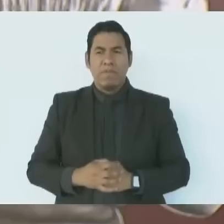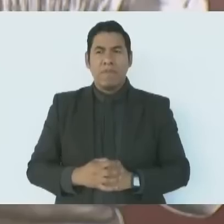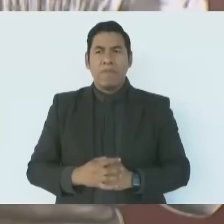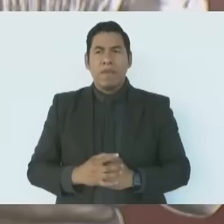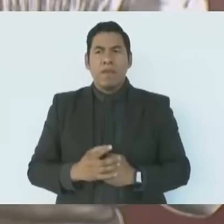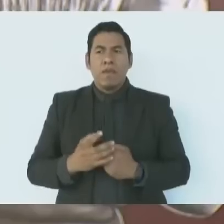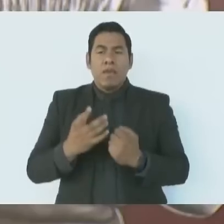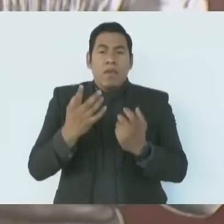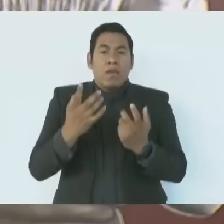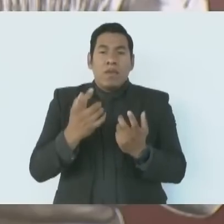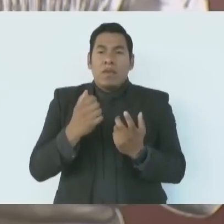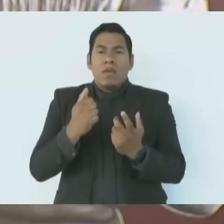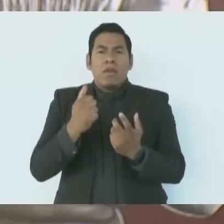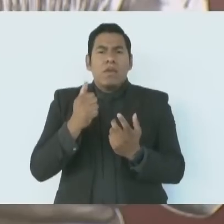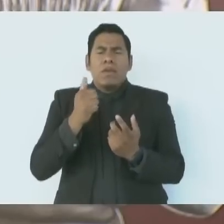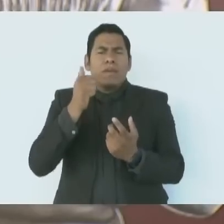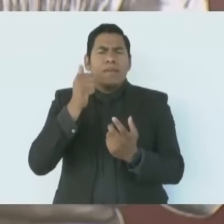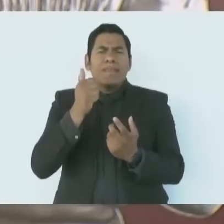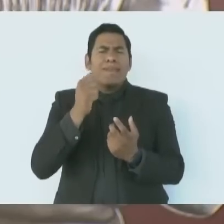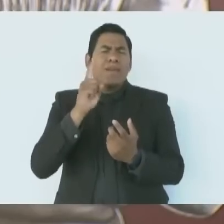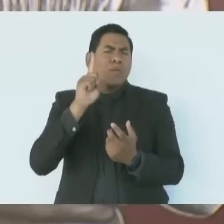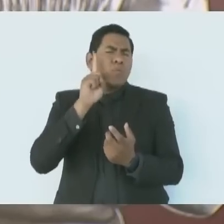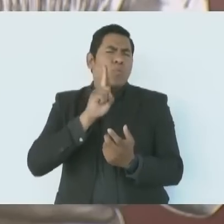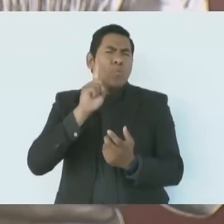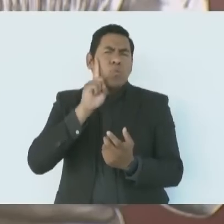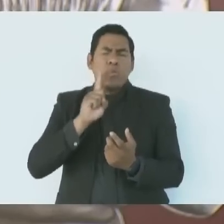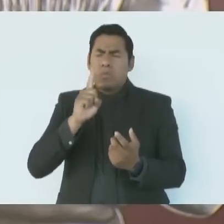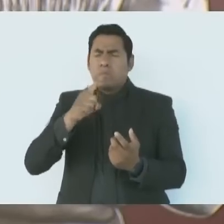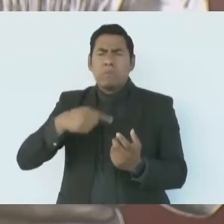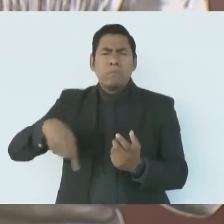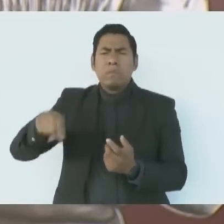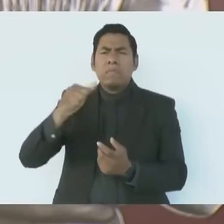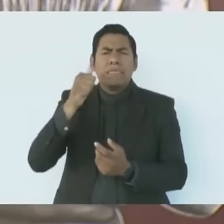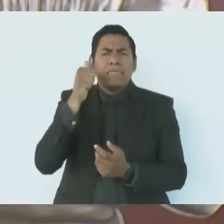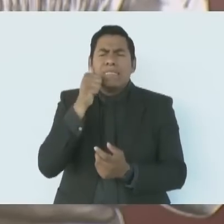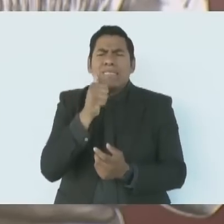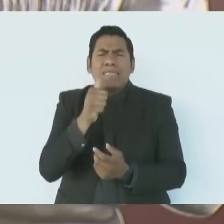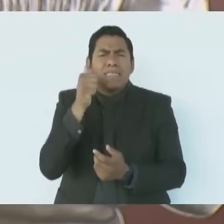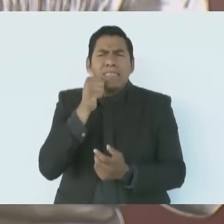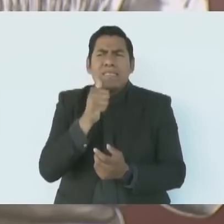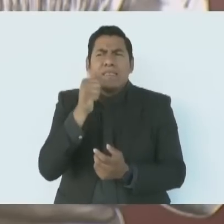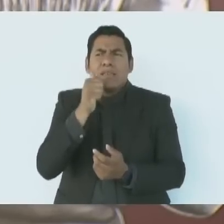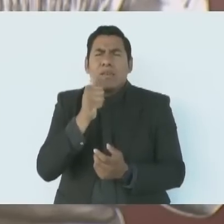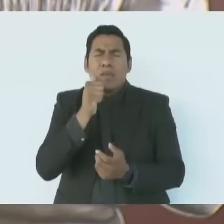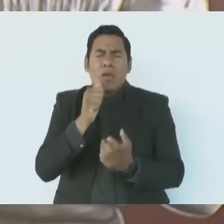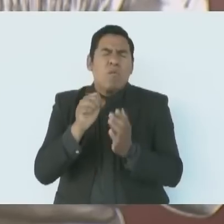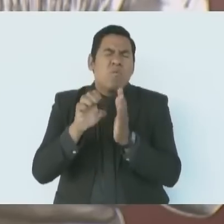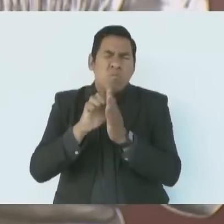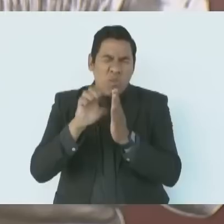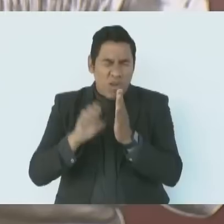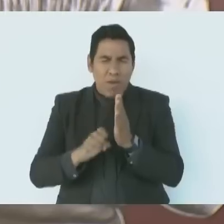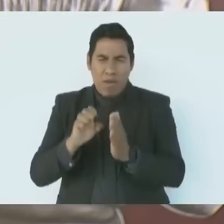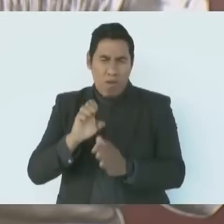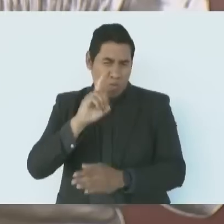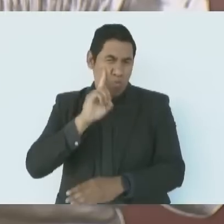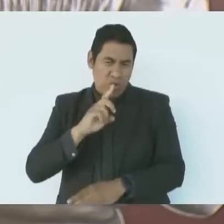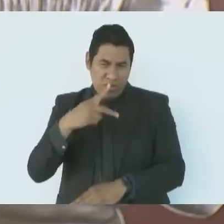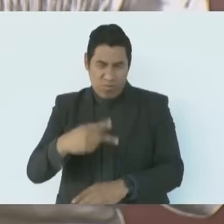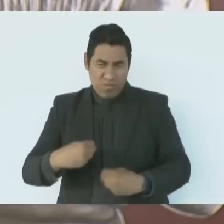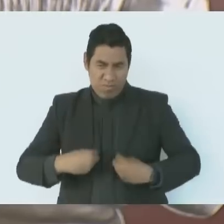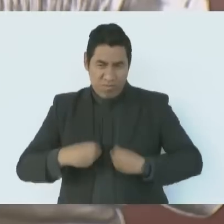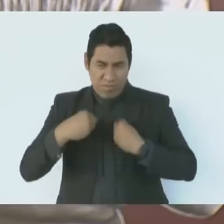reconocimiento a las mujeres mexicanas porque las mujeres mexicanas muchas mujeres de todo el mundo